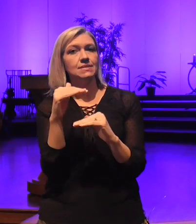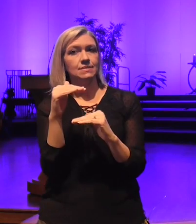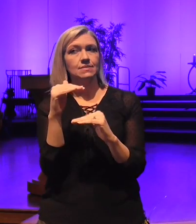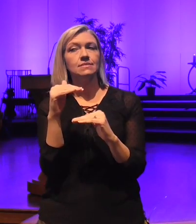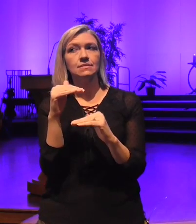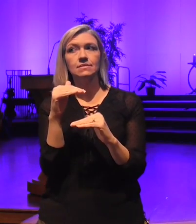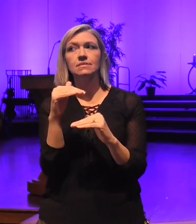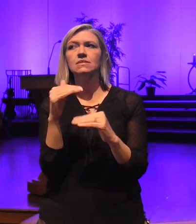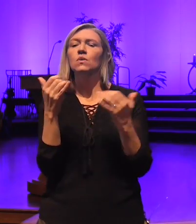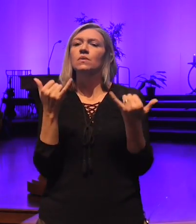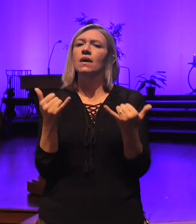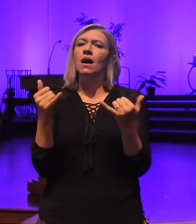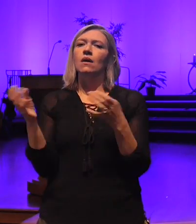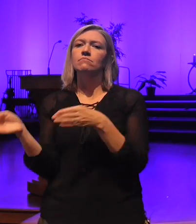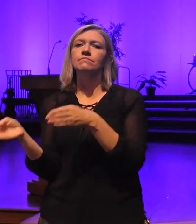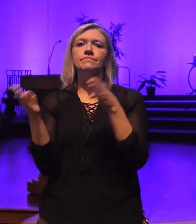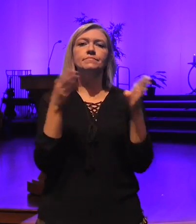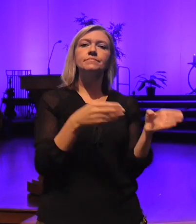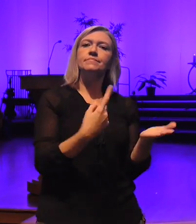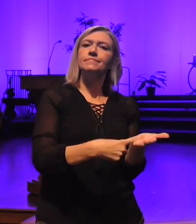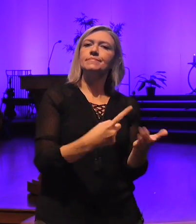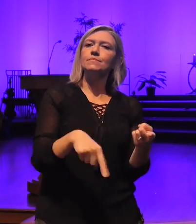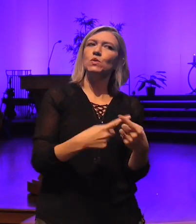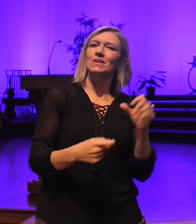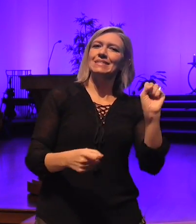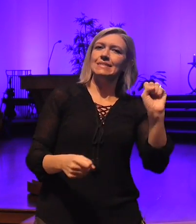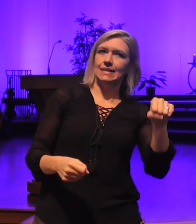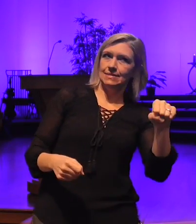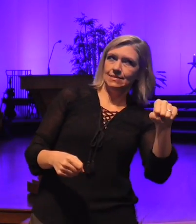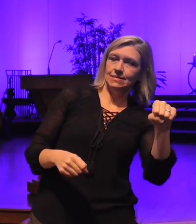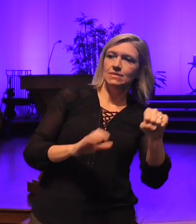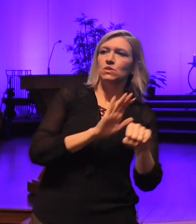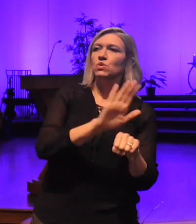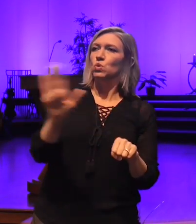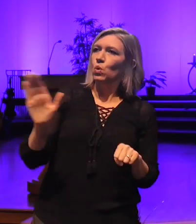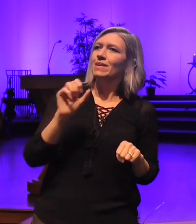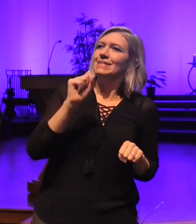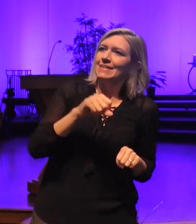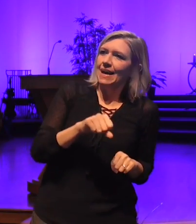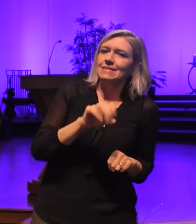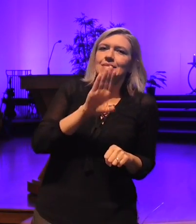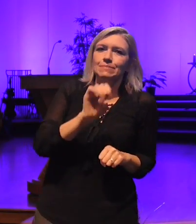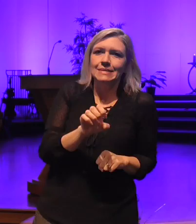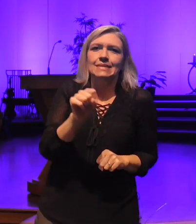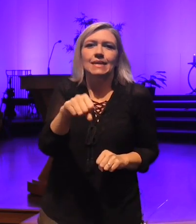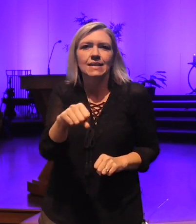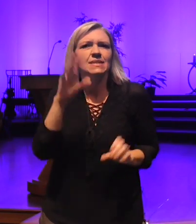así que ahora recurramos al sí deja que tu sí sea sí ahora sé que en esta habitación llena de tantas